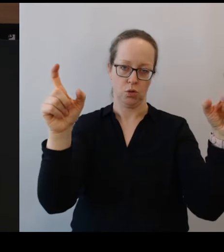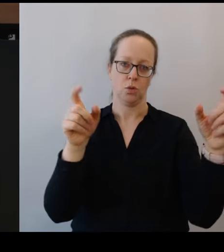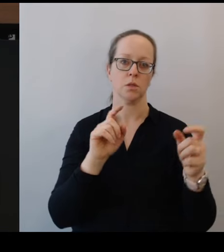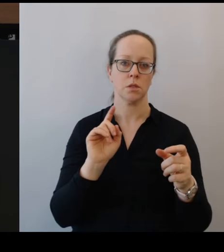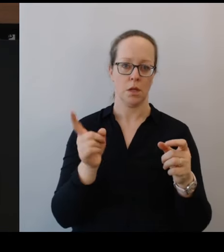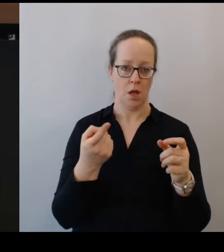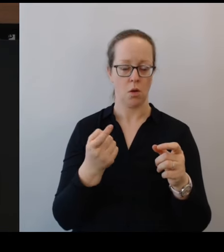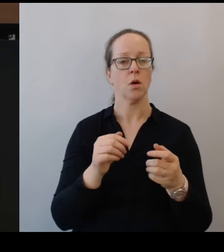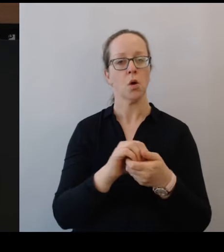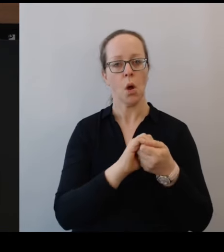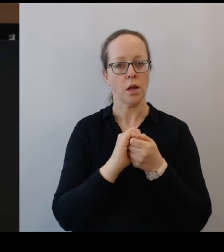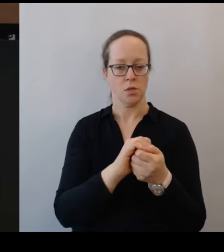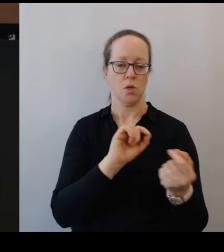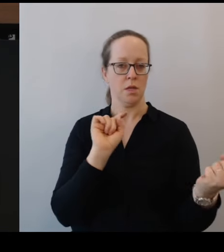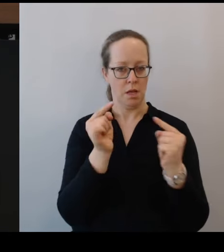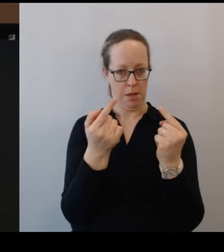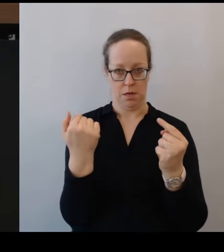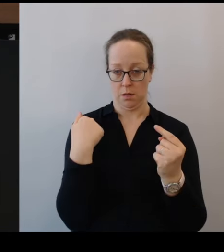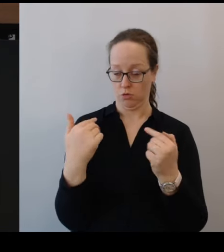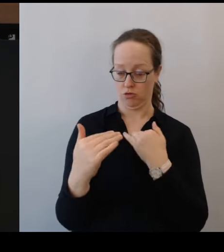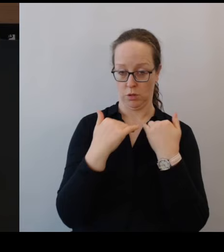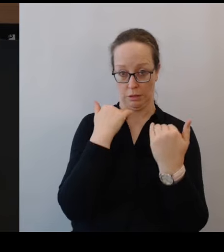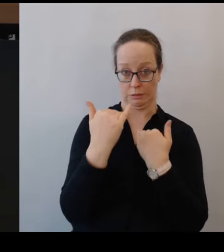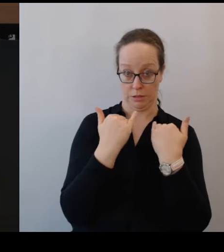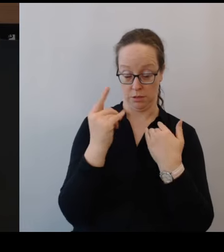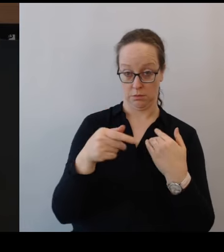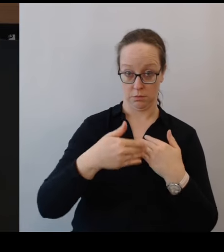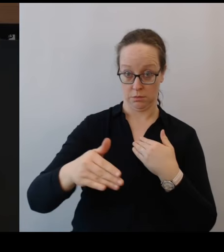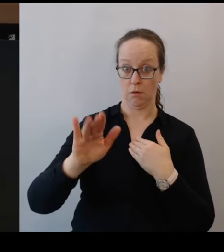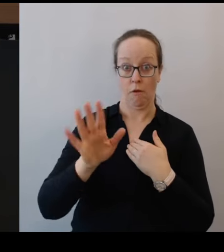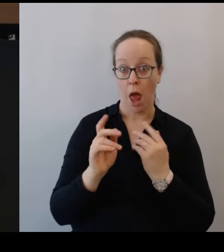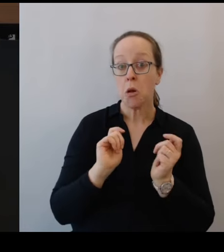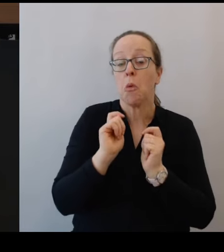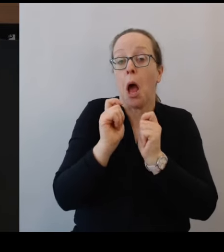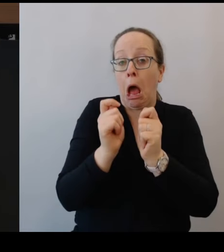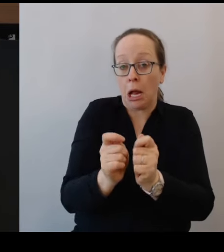auch ein Antrag kommt. Aber Ihr vorgeschobenes Argument gerade mit der Vertragsfreiheit und dass doch